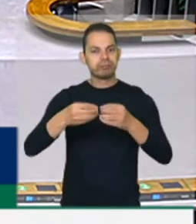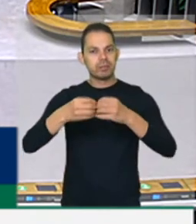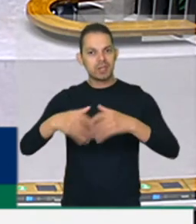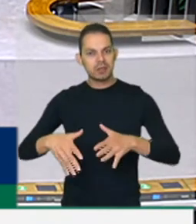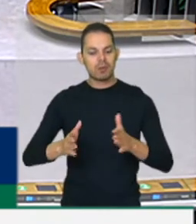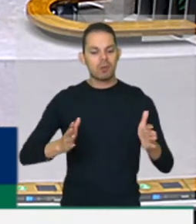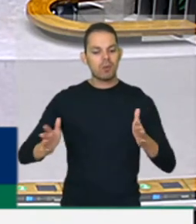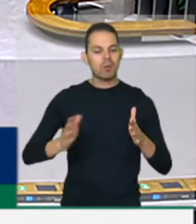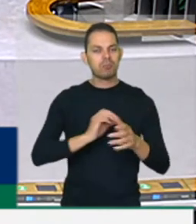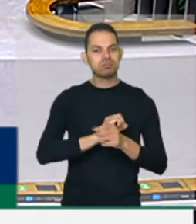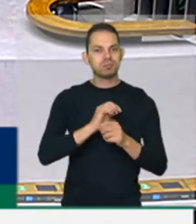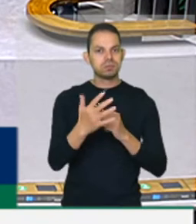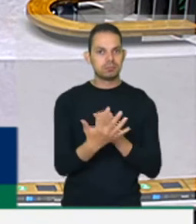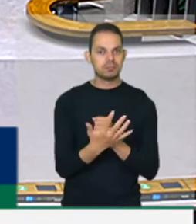É PANDEMIA DE COVID-19 A RELATORA NA CÂMARA É A